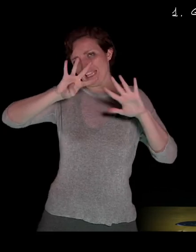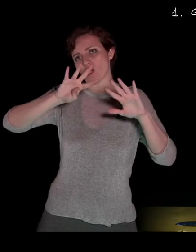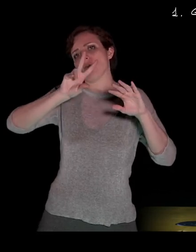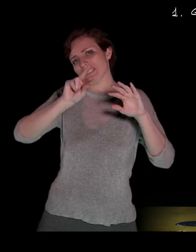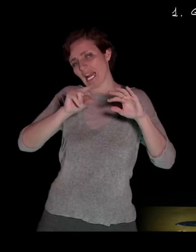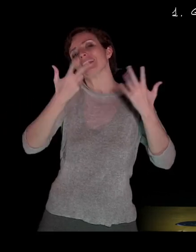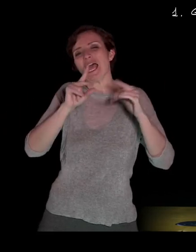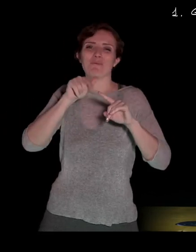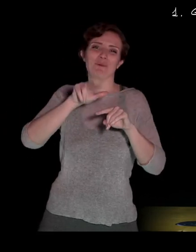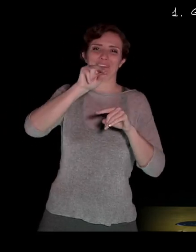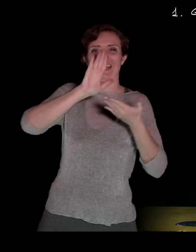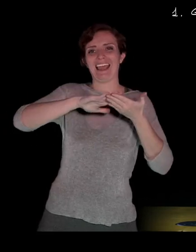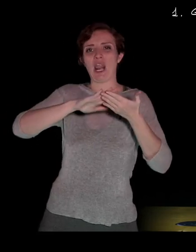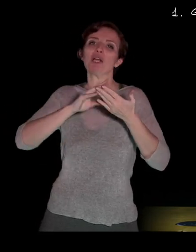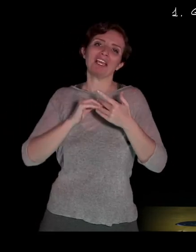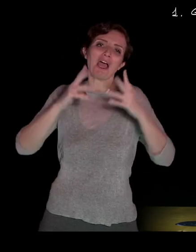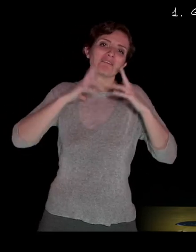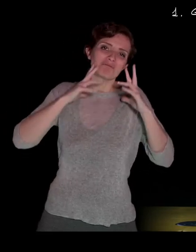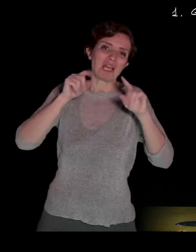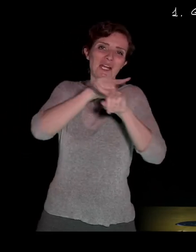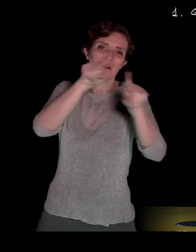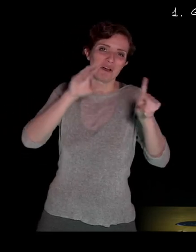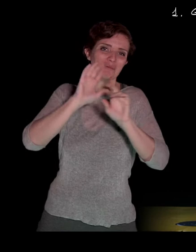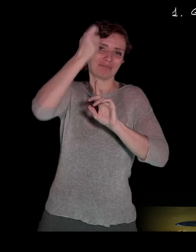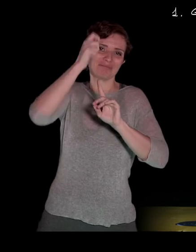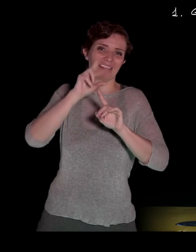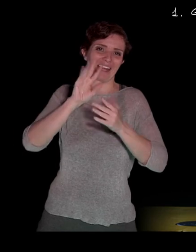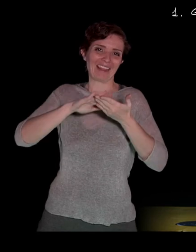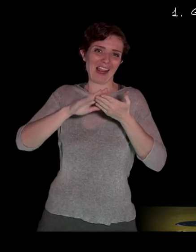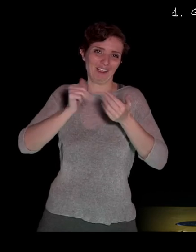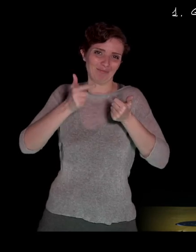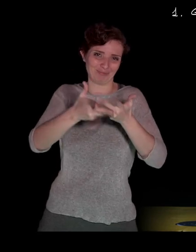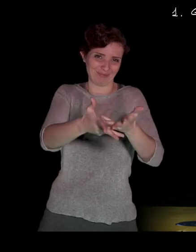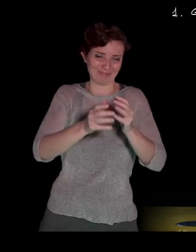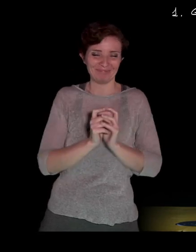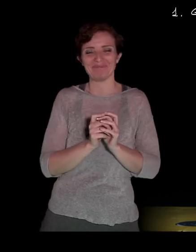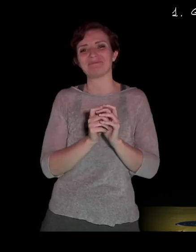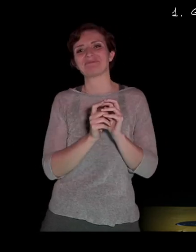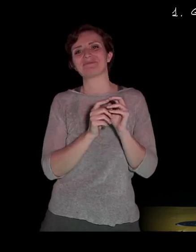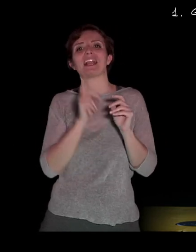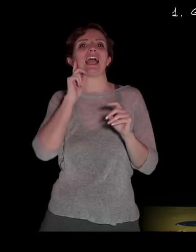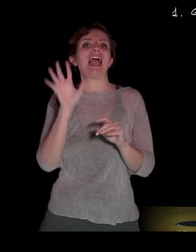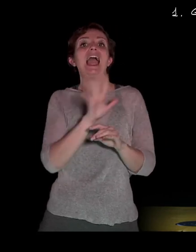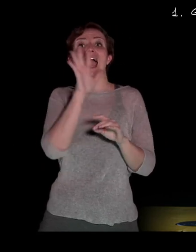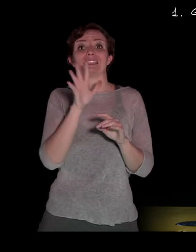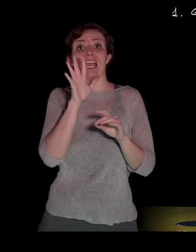e il '30 e lode'... che vi auguro di prendere spesso nella vostra carriera universitaria ! Per esempio invece l'insieme 'B',